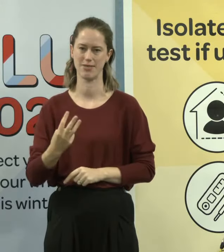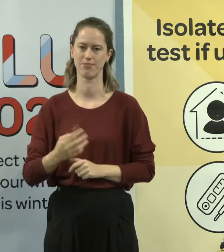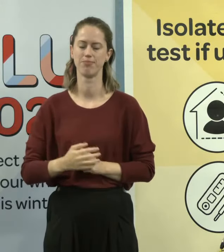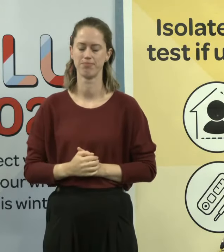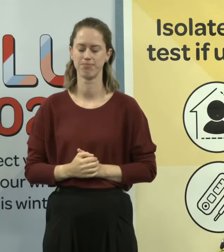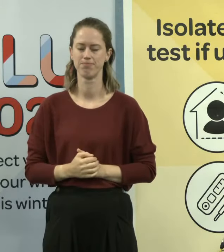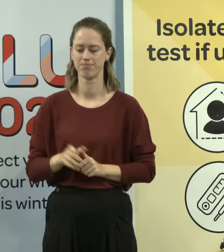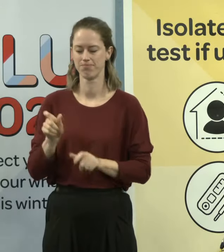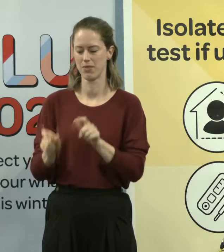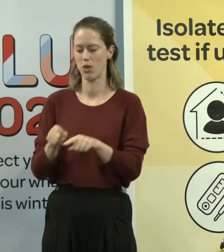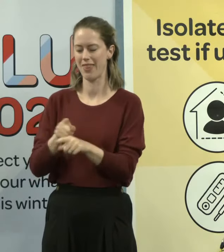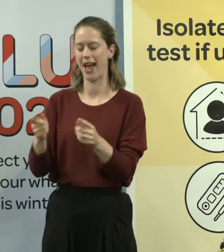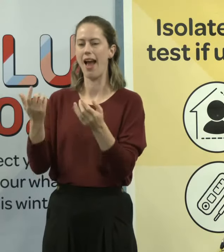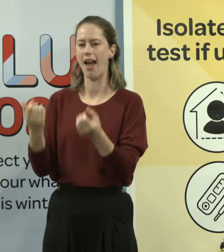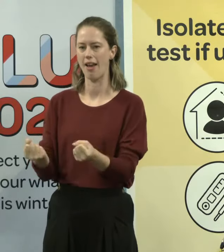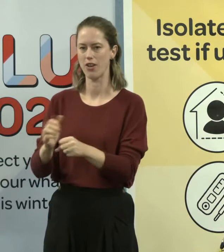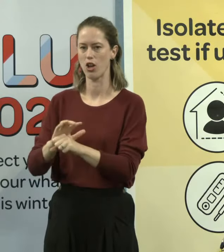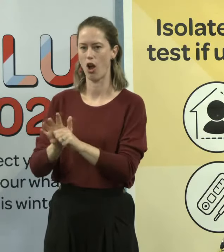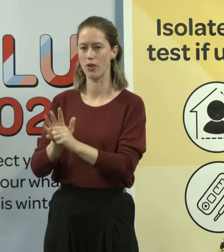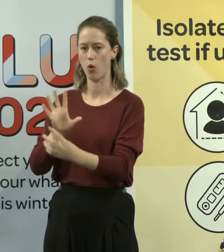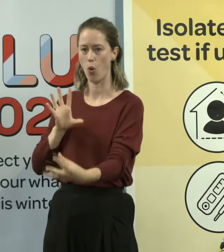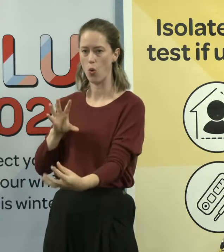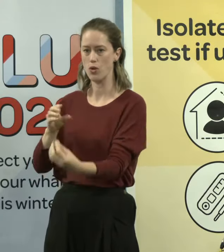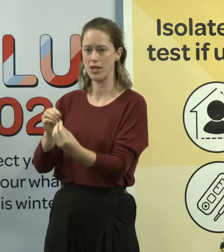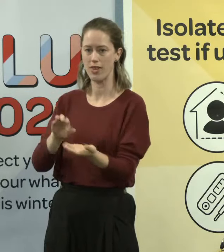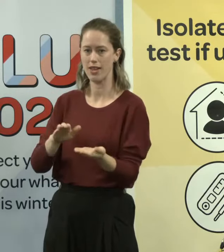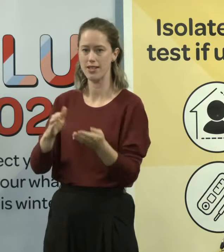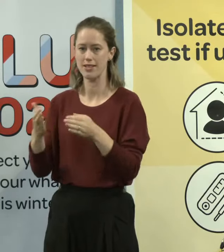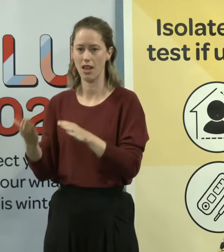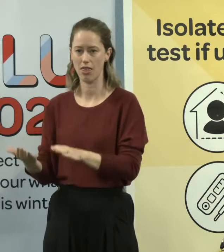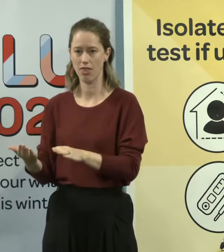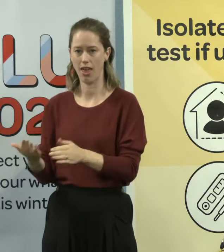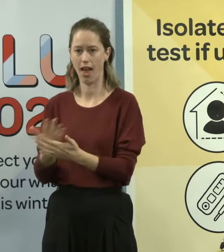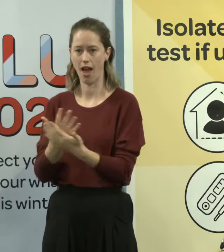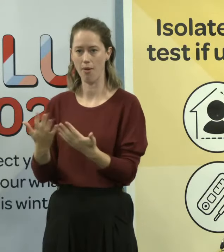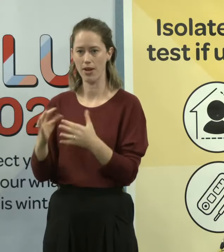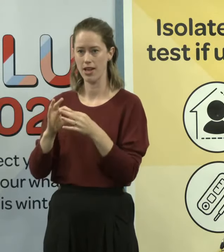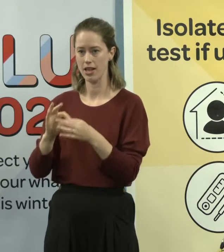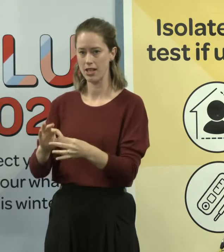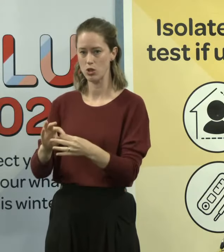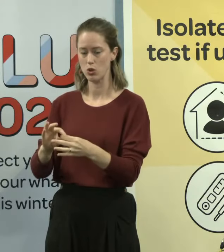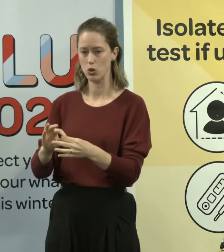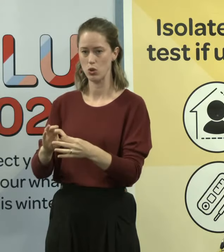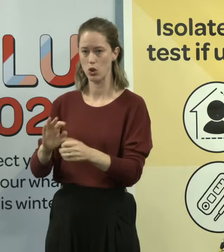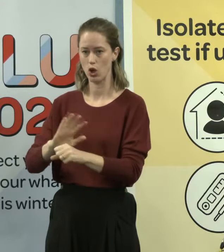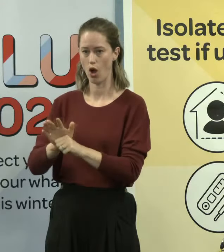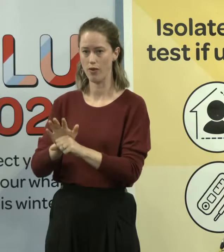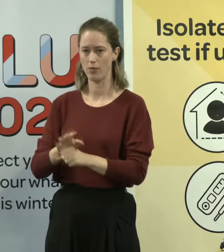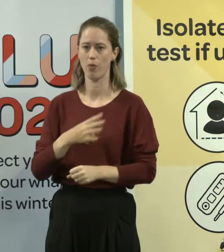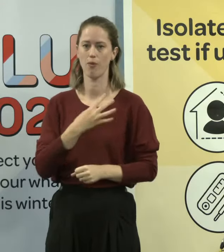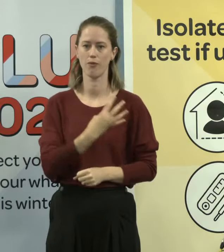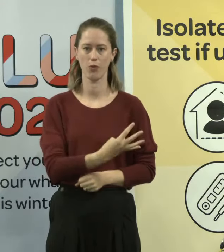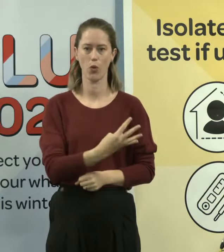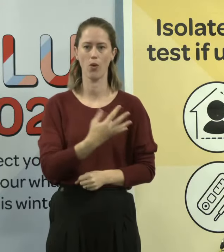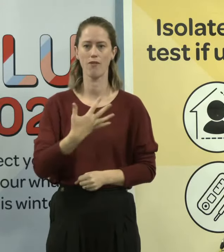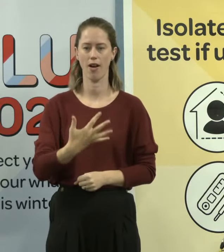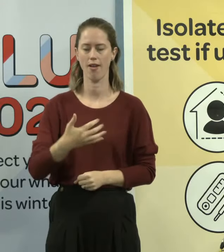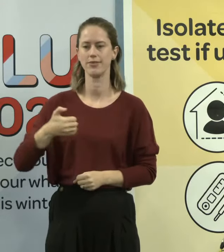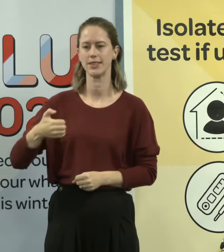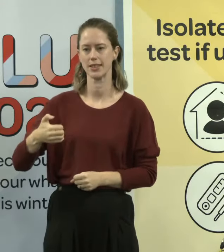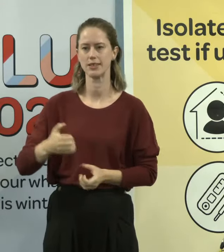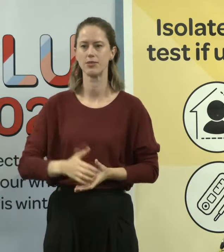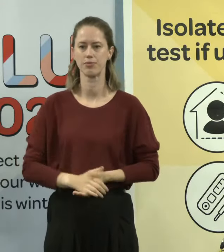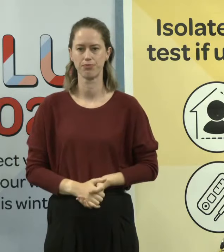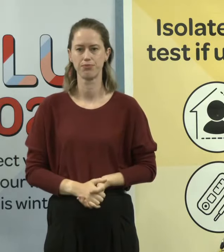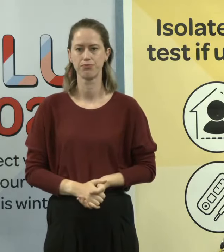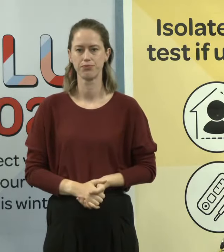whakawhirinaki. Ko te pouri i